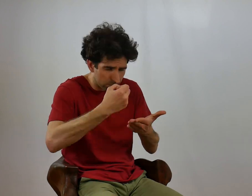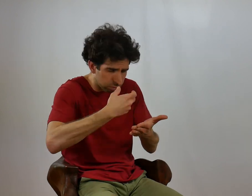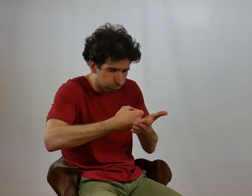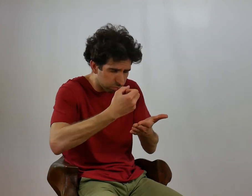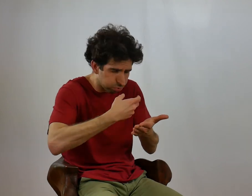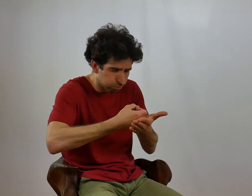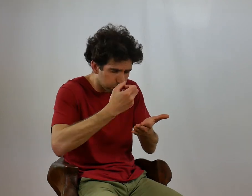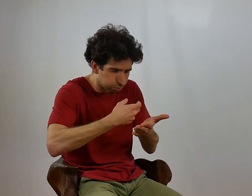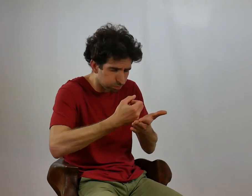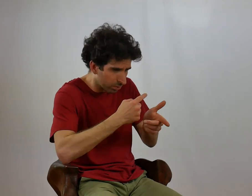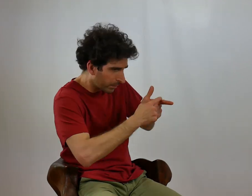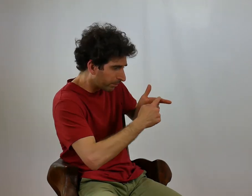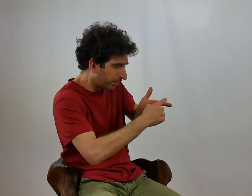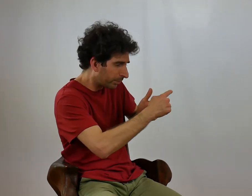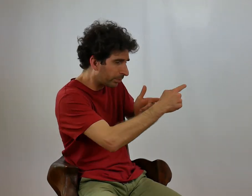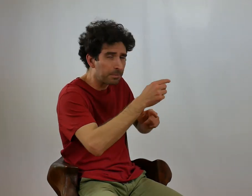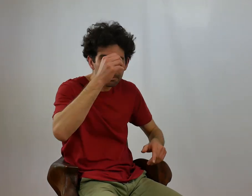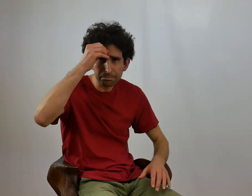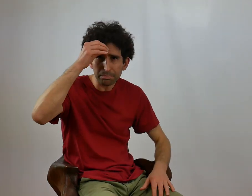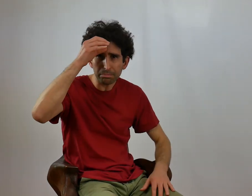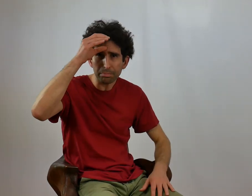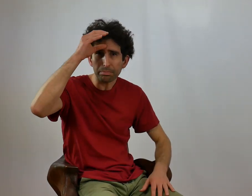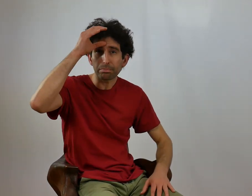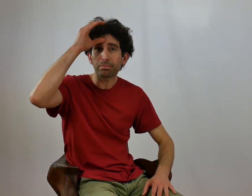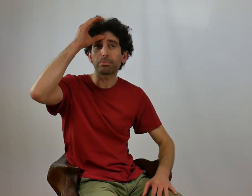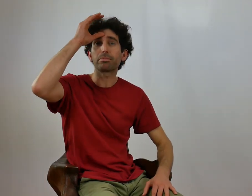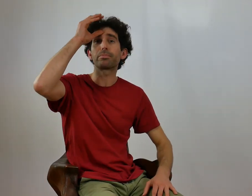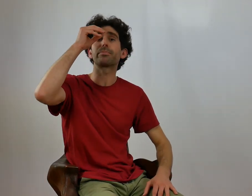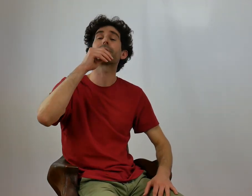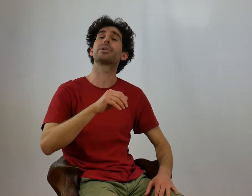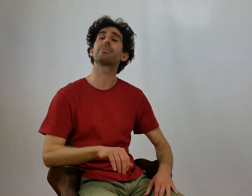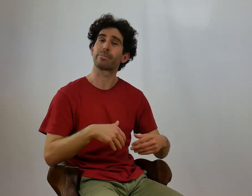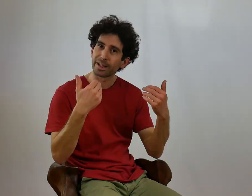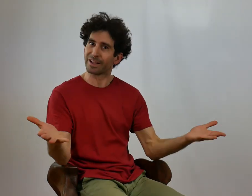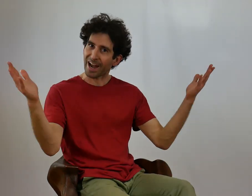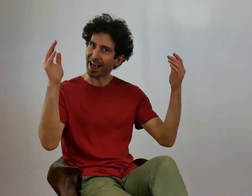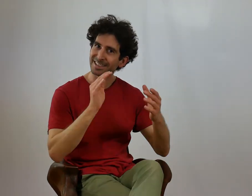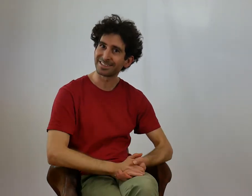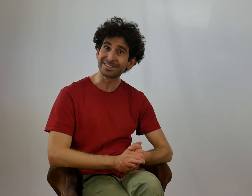je me renseigne dessus. La courbe remonte et mes connaissances augmentent. Et voilà !